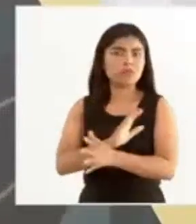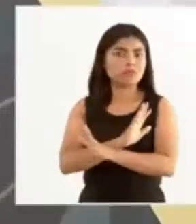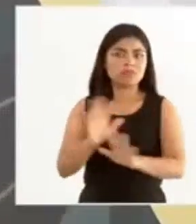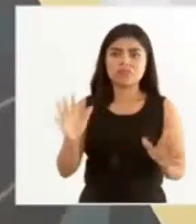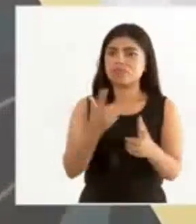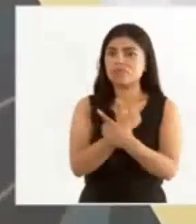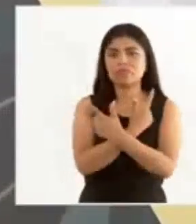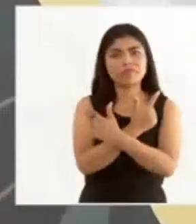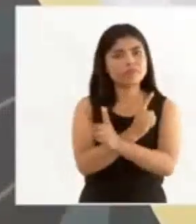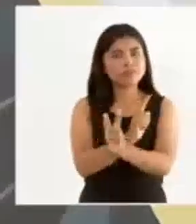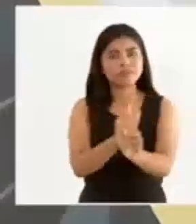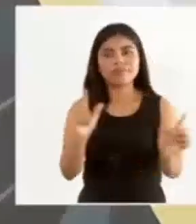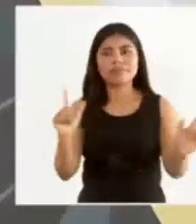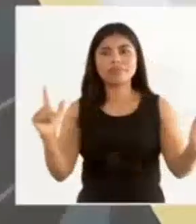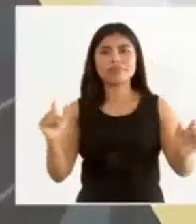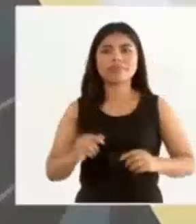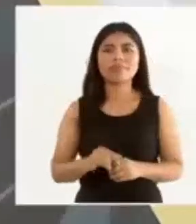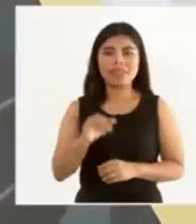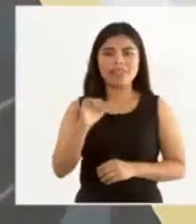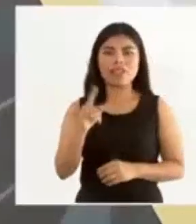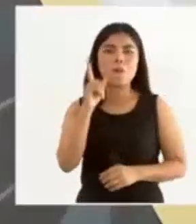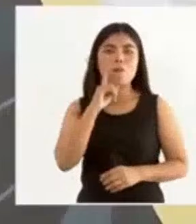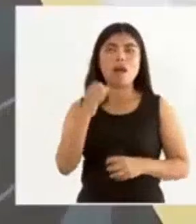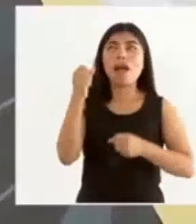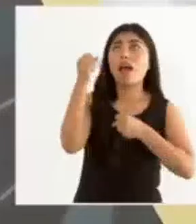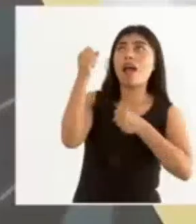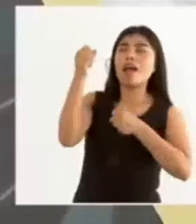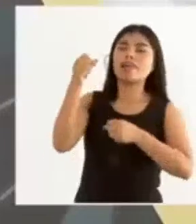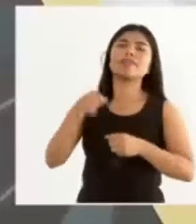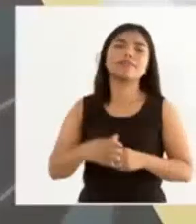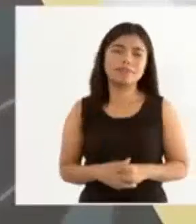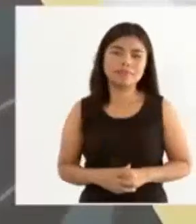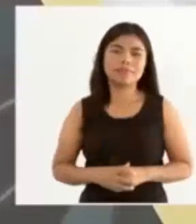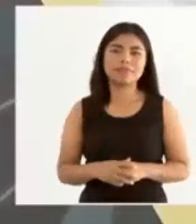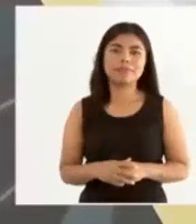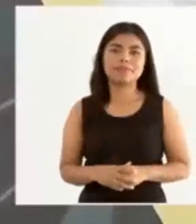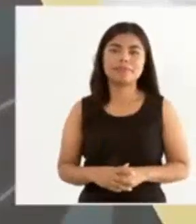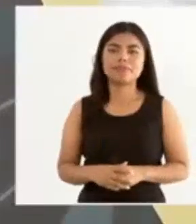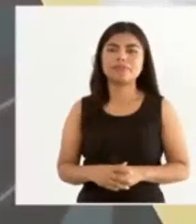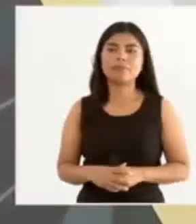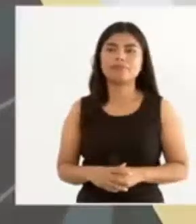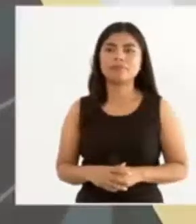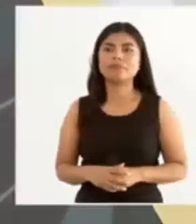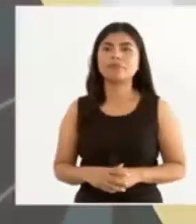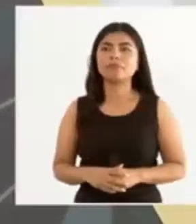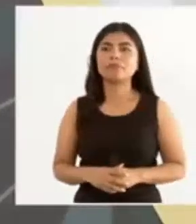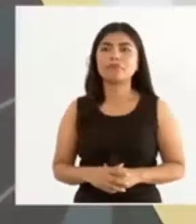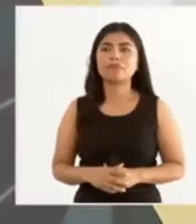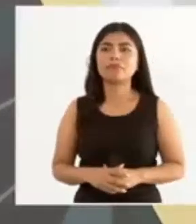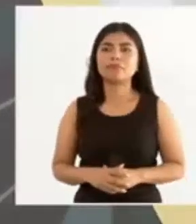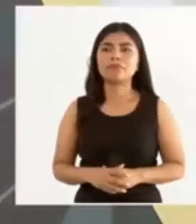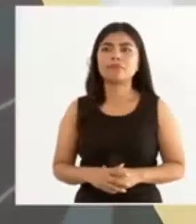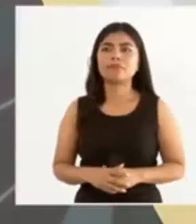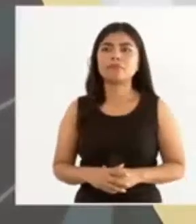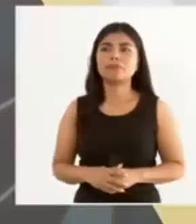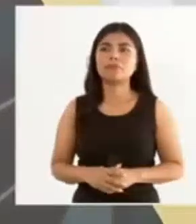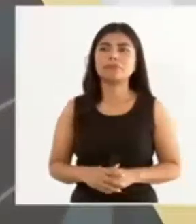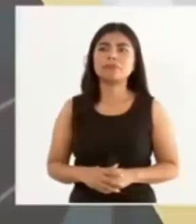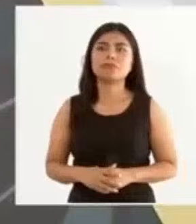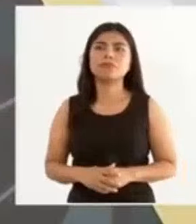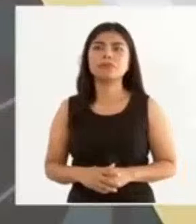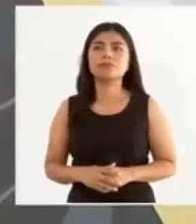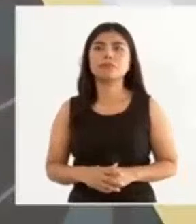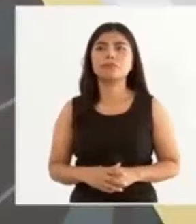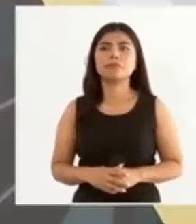¿verdad? Que sí nos empoderamos. Presidenta, presidenta, presidenta,